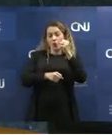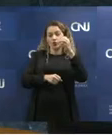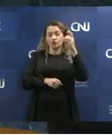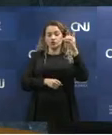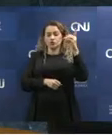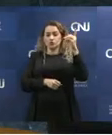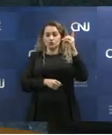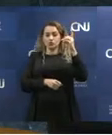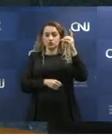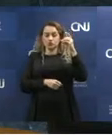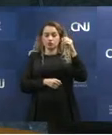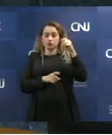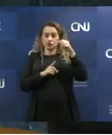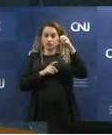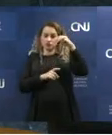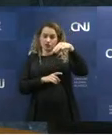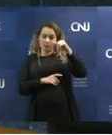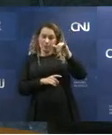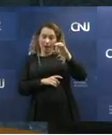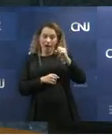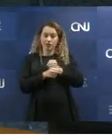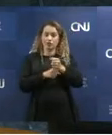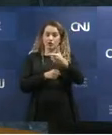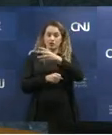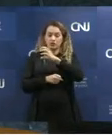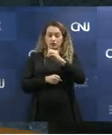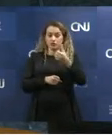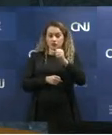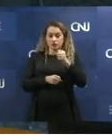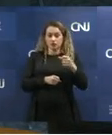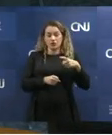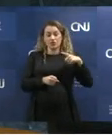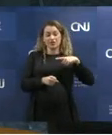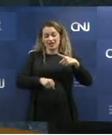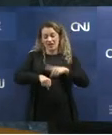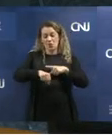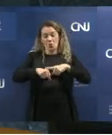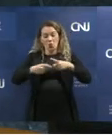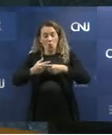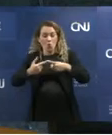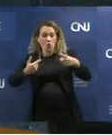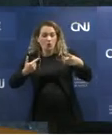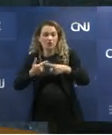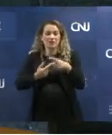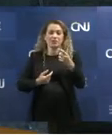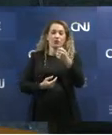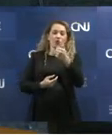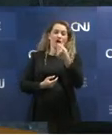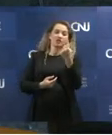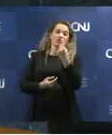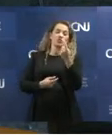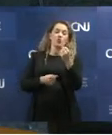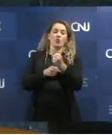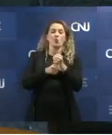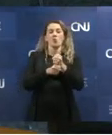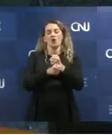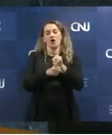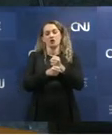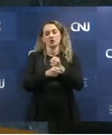Daí nós teríamos um período de quase um ano em que houve a paralisação do feito e as razões